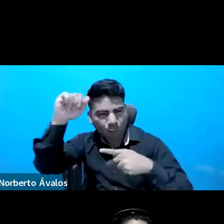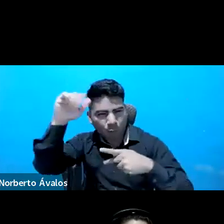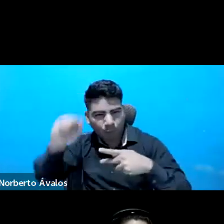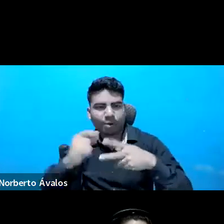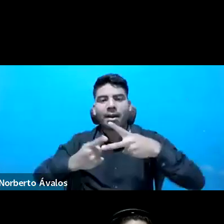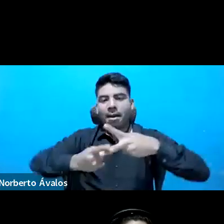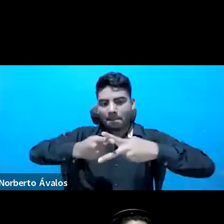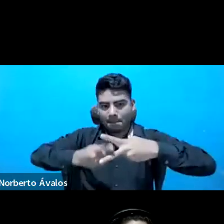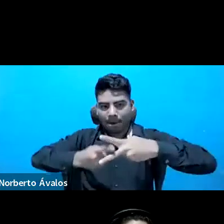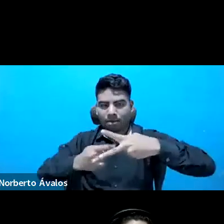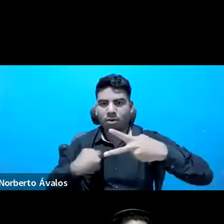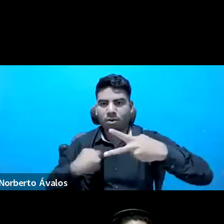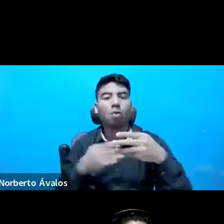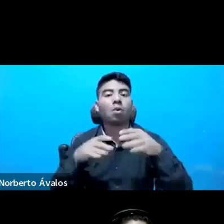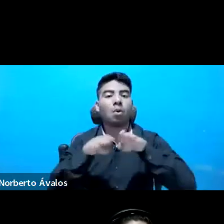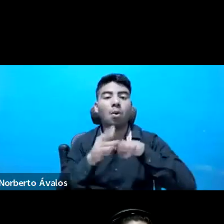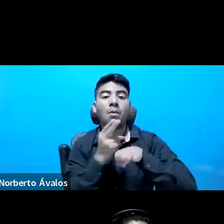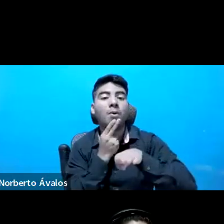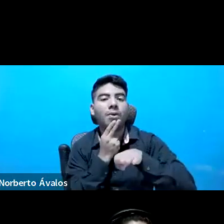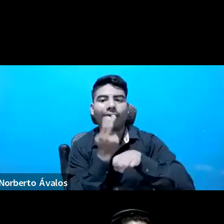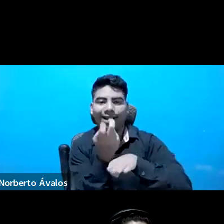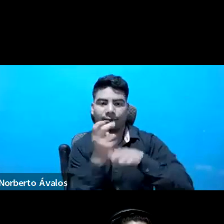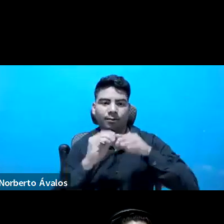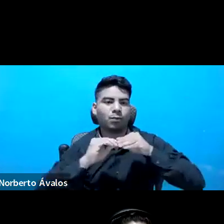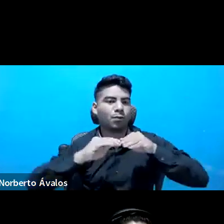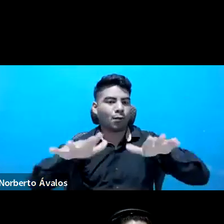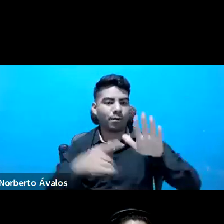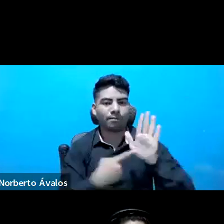justo enseñar calvo algunos conceptos matemáticos